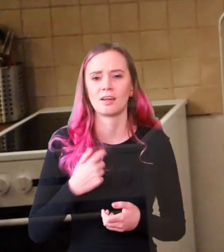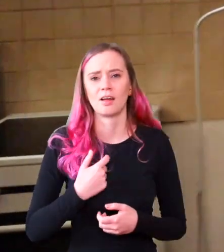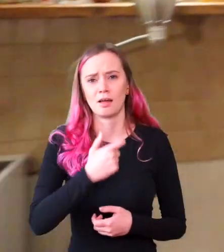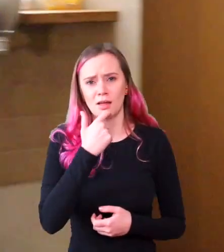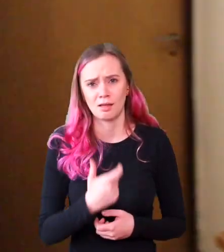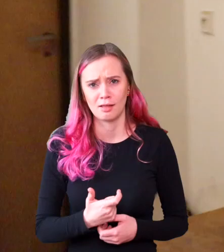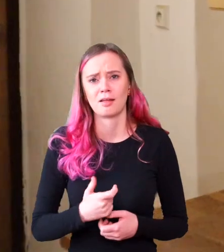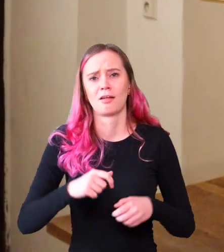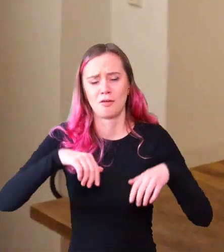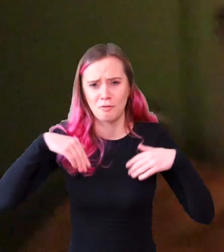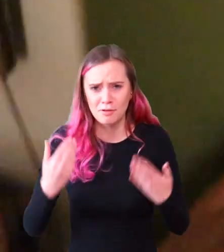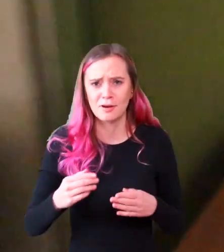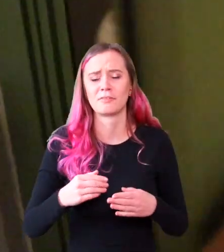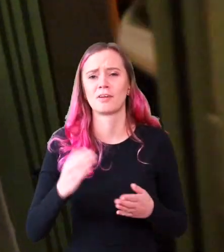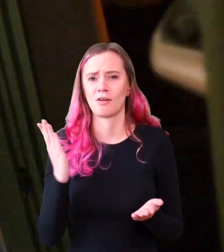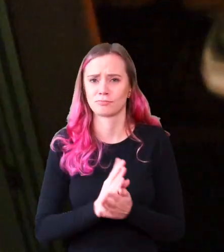Tyjo, jsem fakt unavená! Jdeme spát.